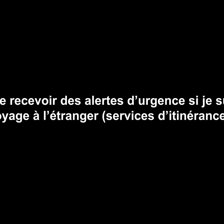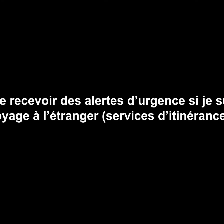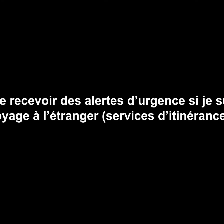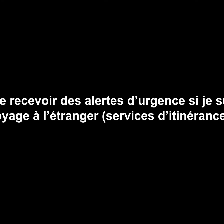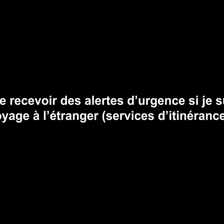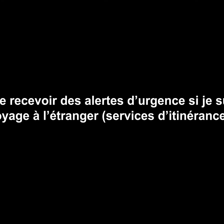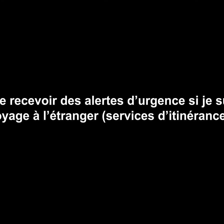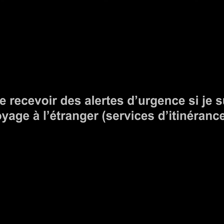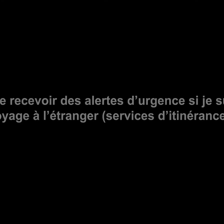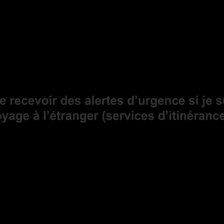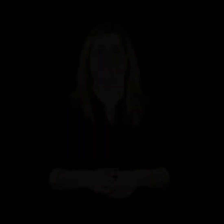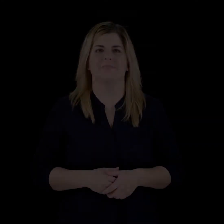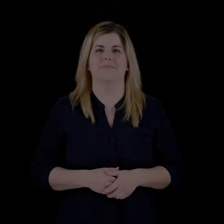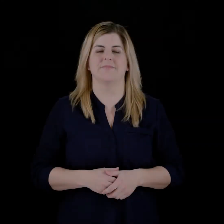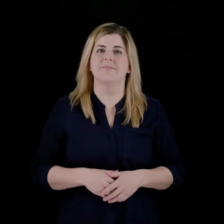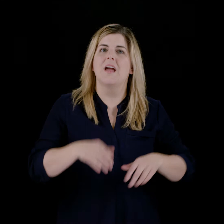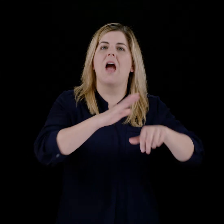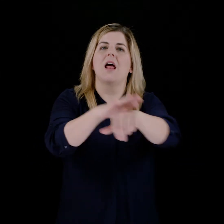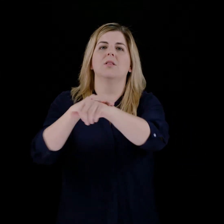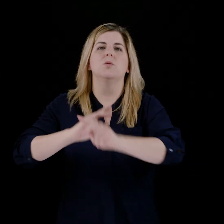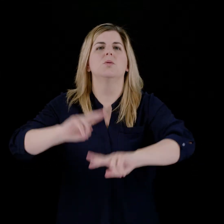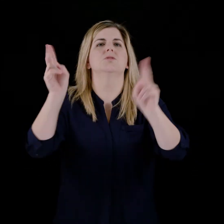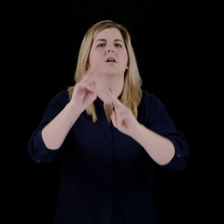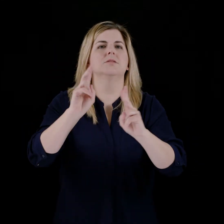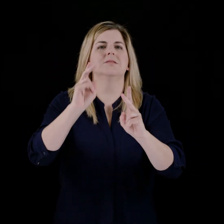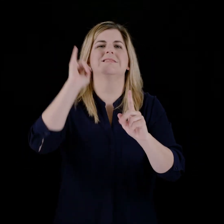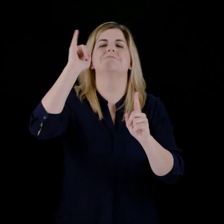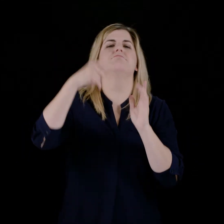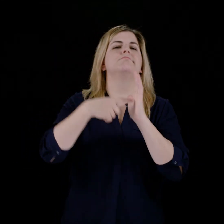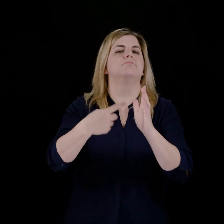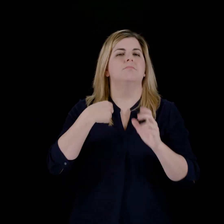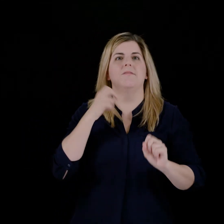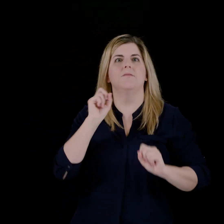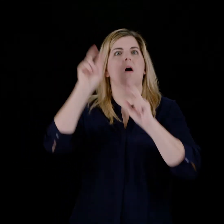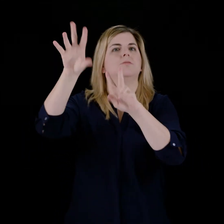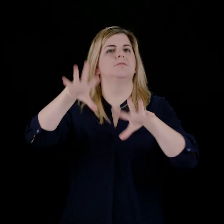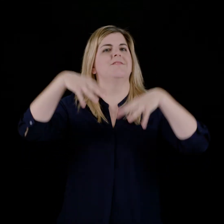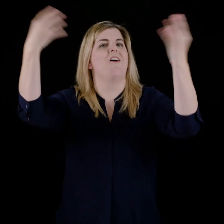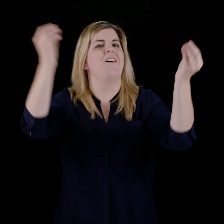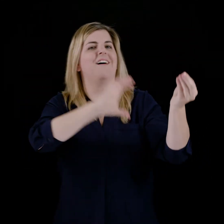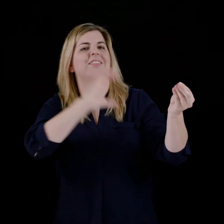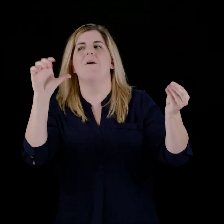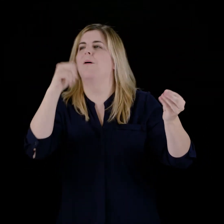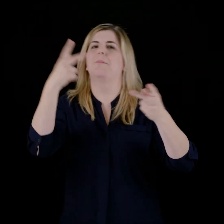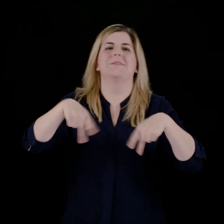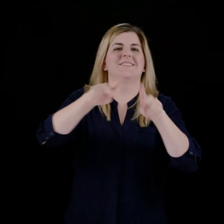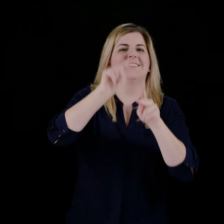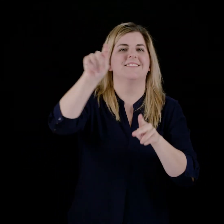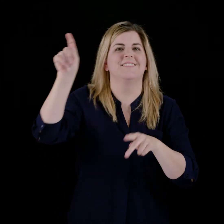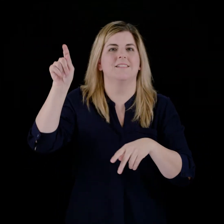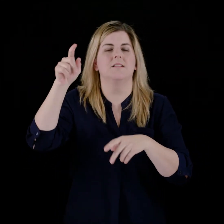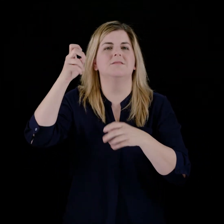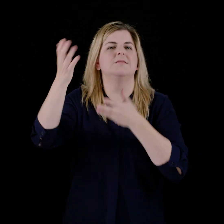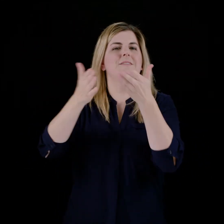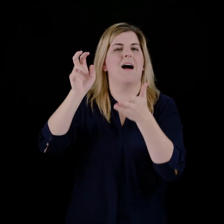Vais-je recevoir des alertes d’urgence si je suis en voyage à l’étranger (c’est-à-dire, services d’itinérance)?